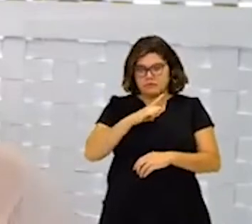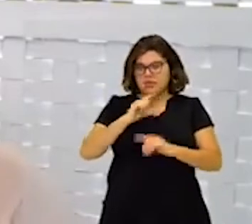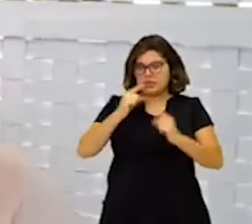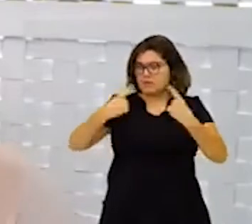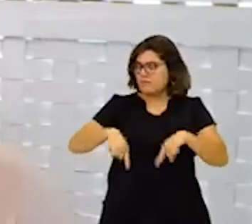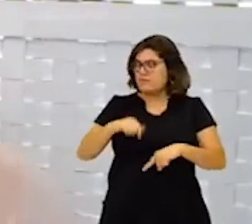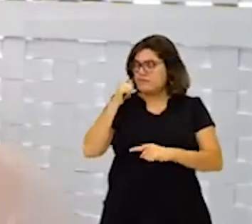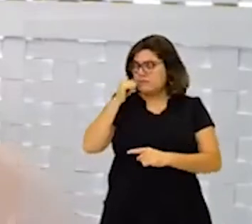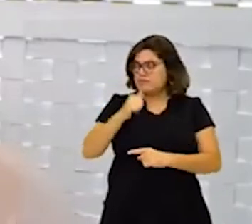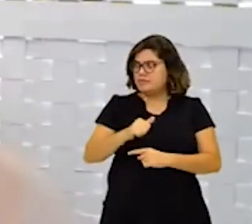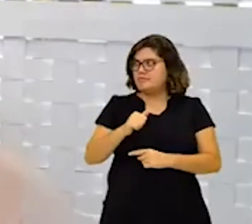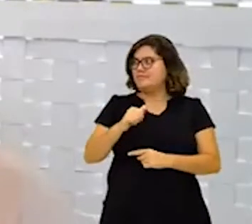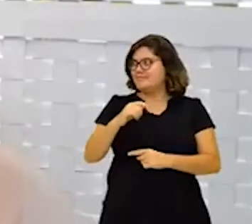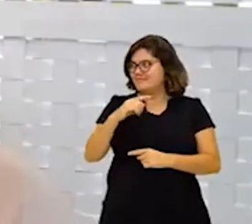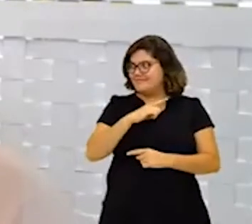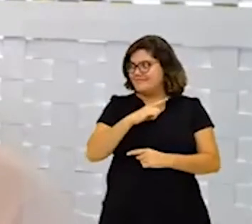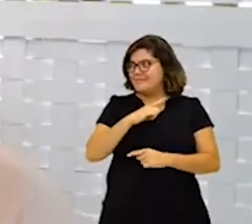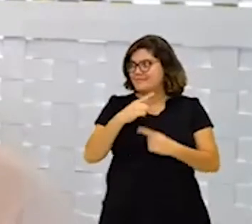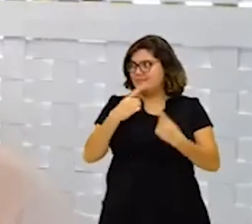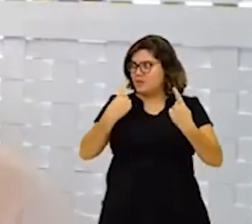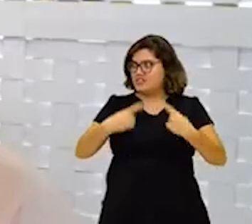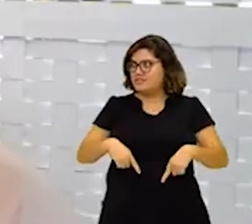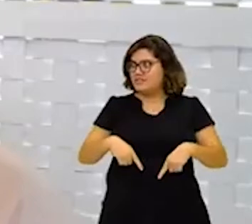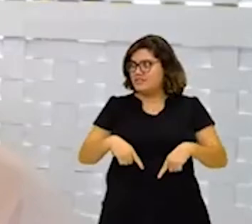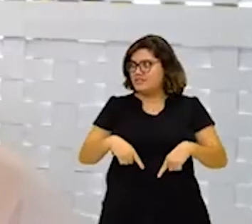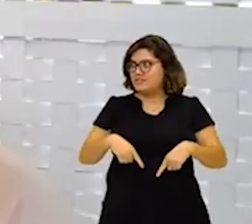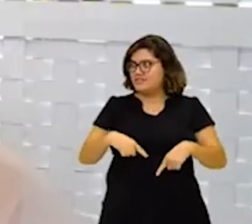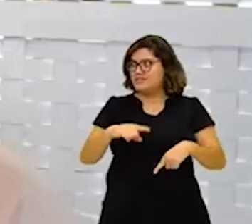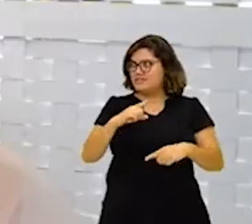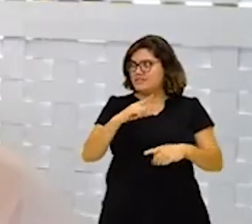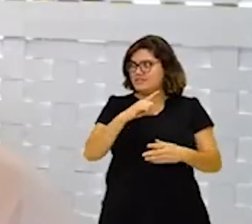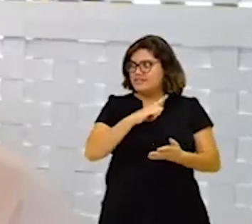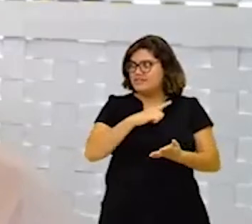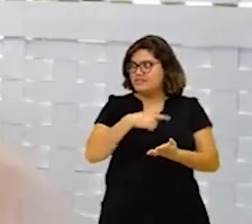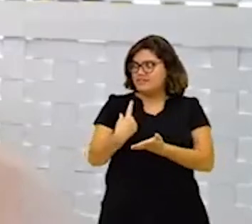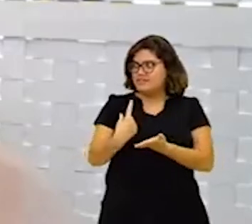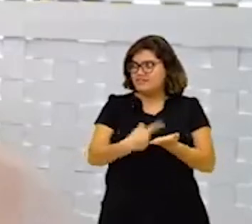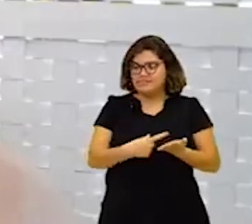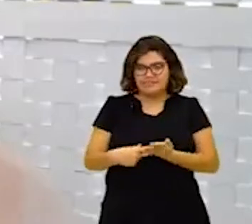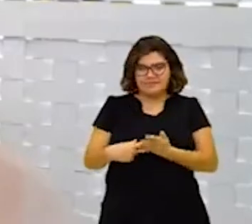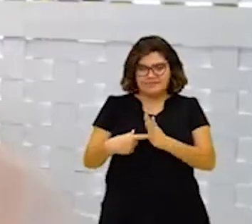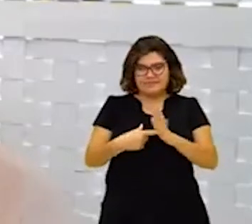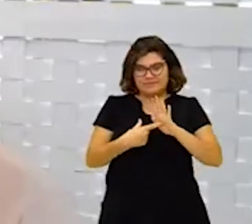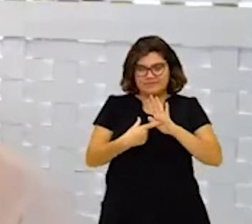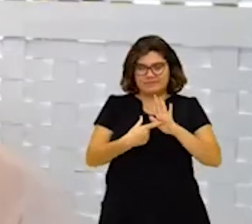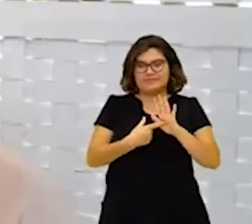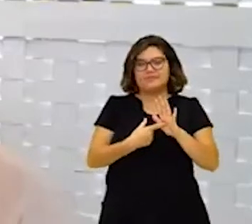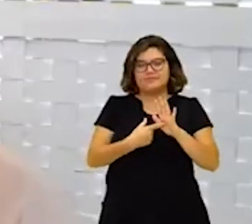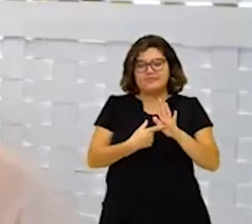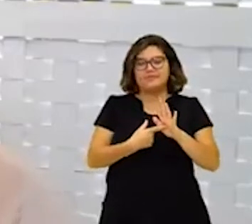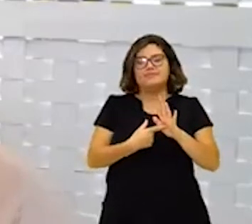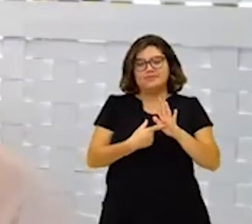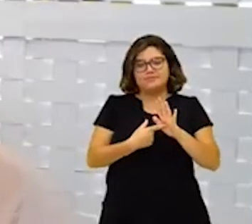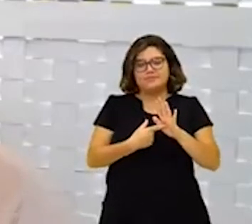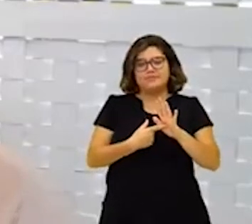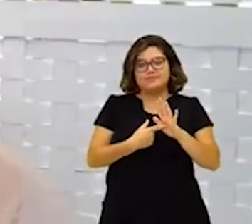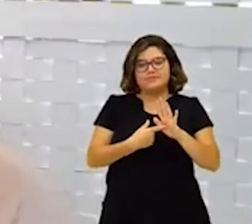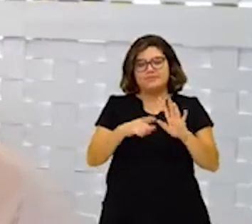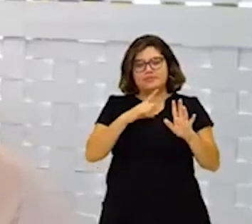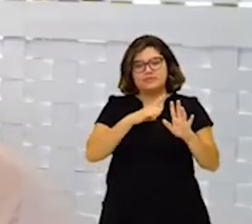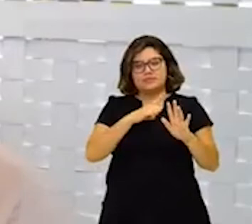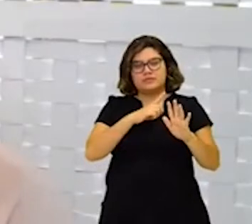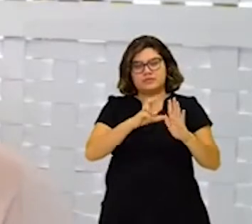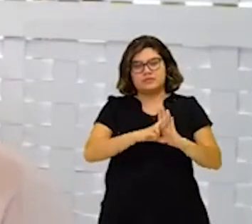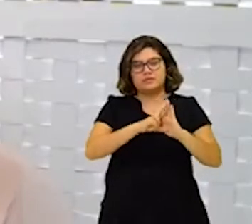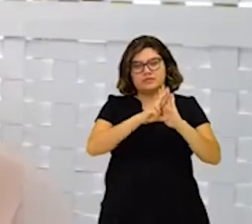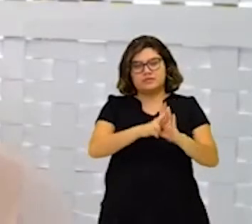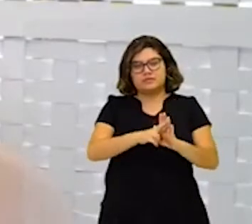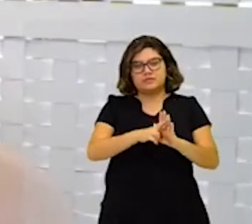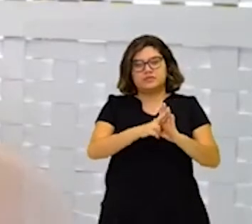principalmente em LGP três e com a eleição de um governo que por décadas o representante falava em